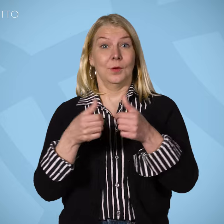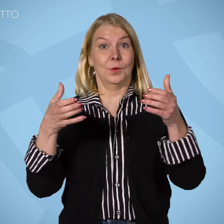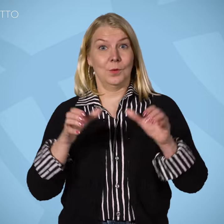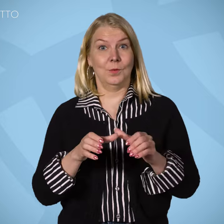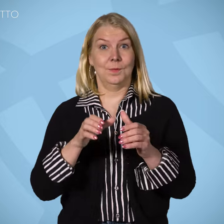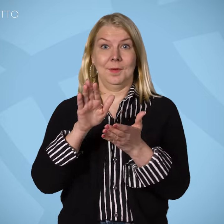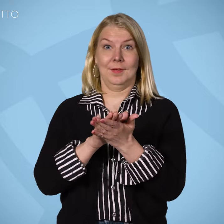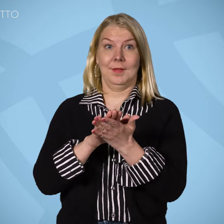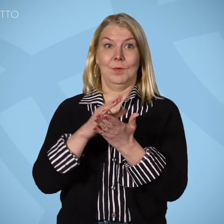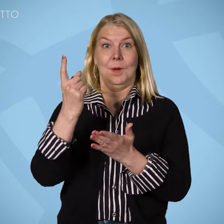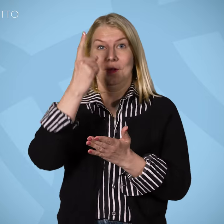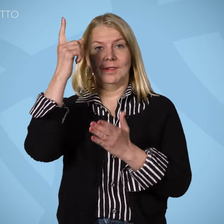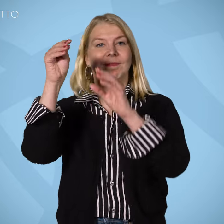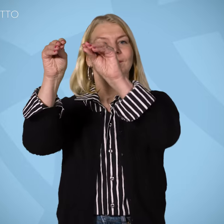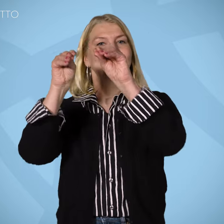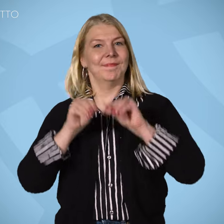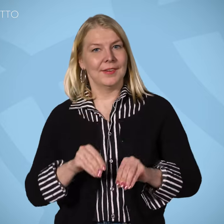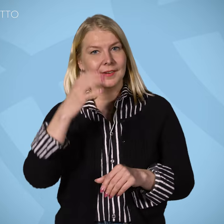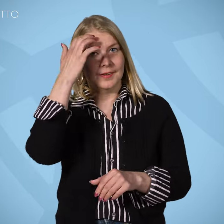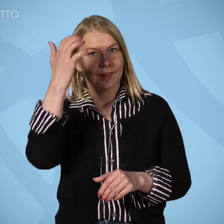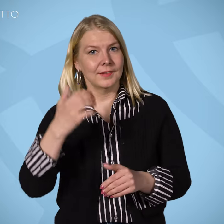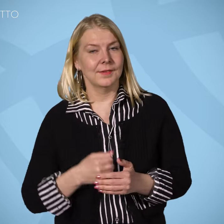Liittokokouksen pitopaikka on vaihtunut Kuopiosta Helsinkiin.